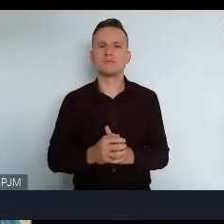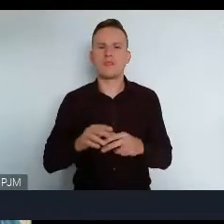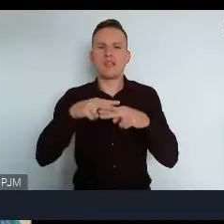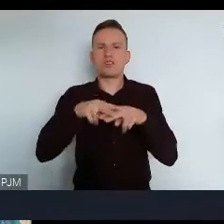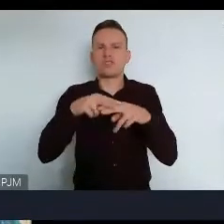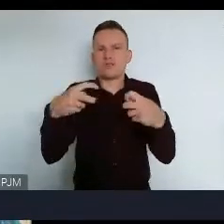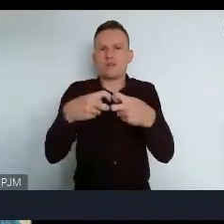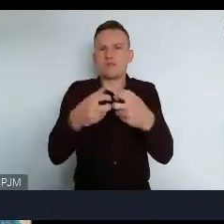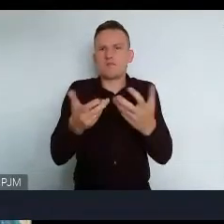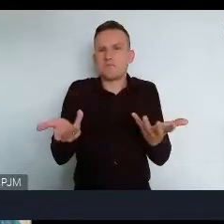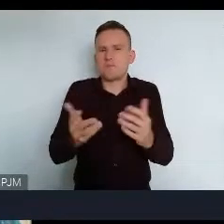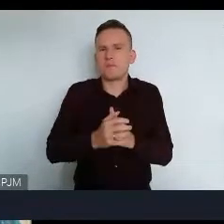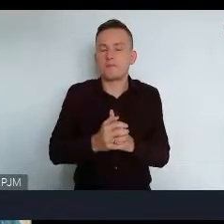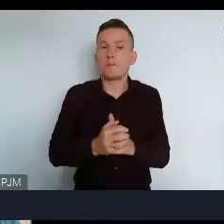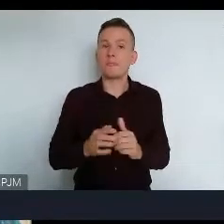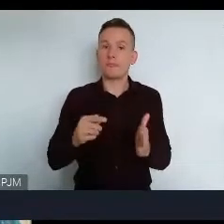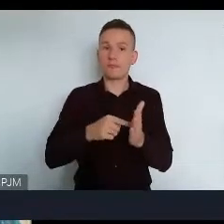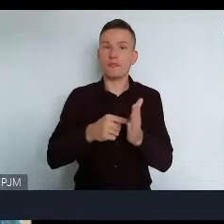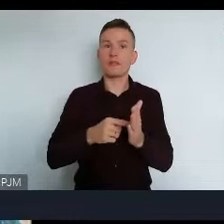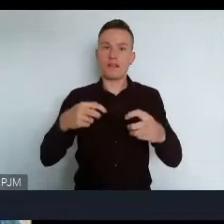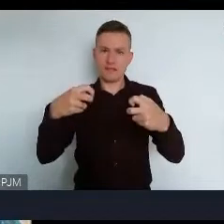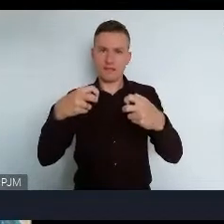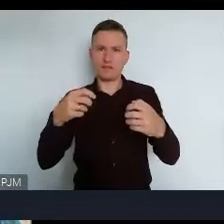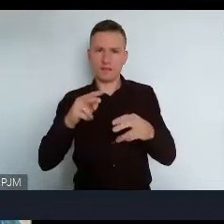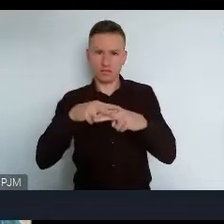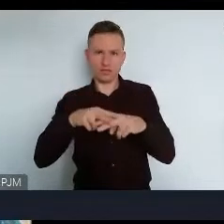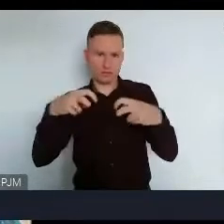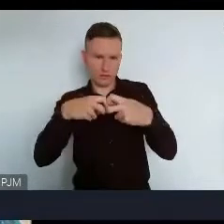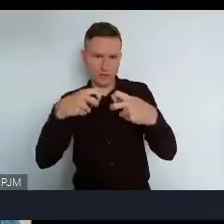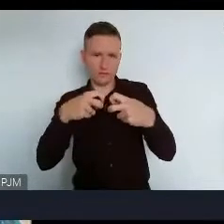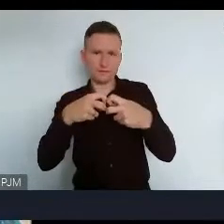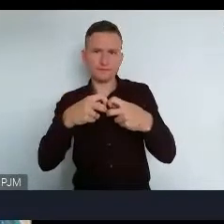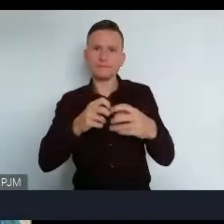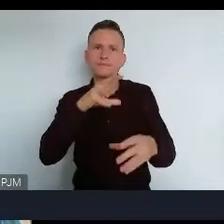Jest to darmowe narzędzie internetowe, które ma pomagać miastom